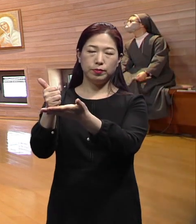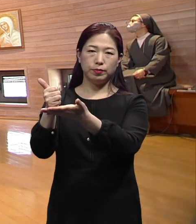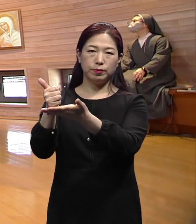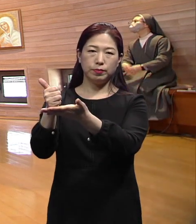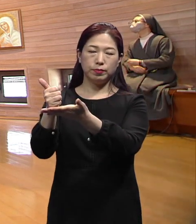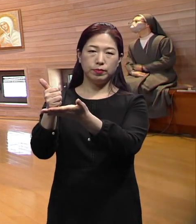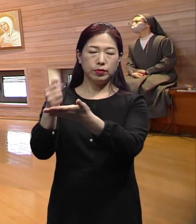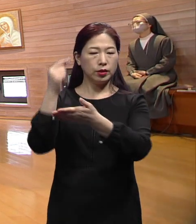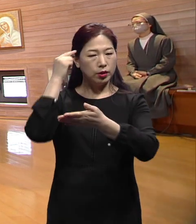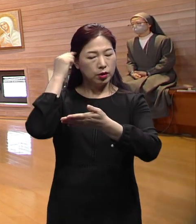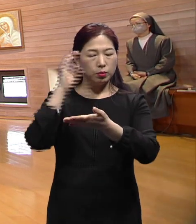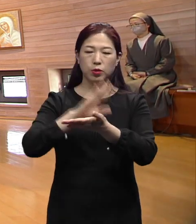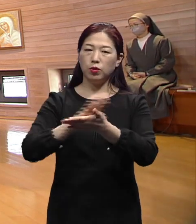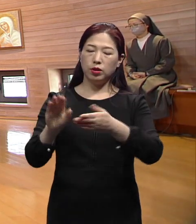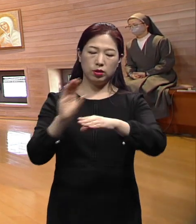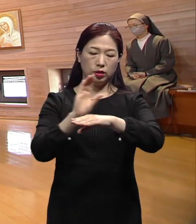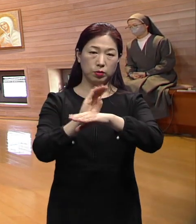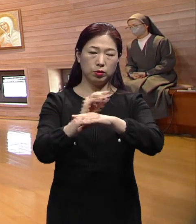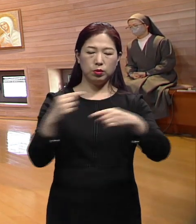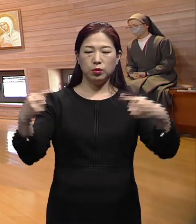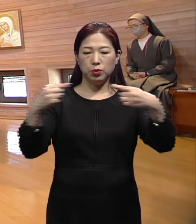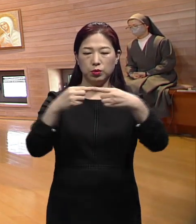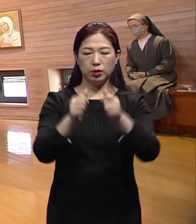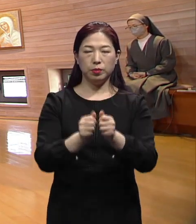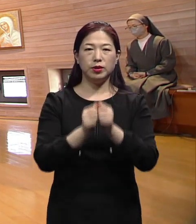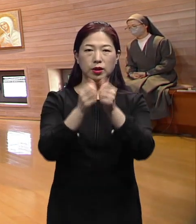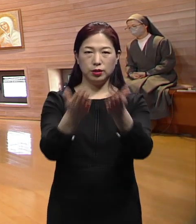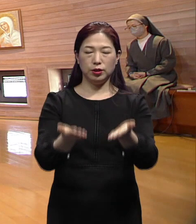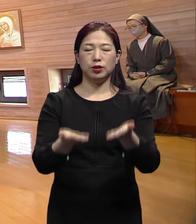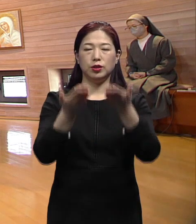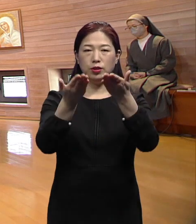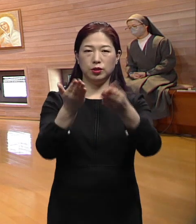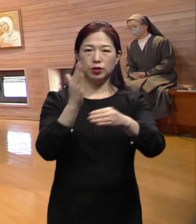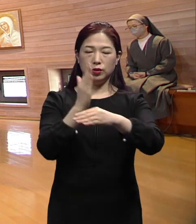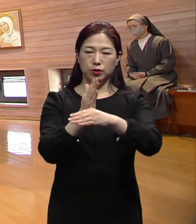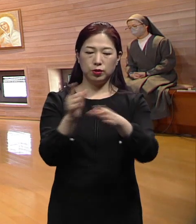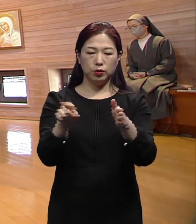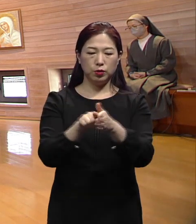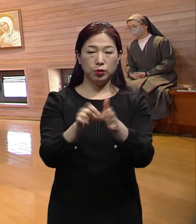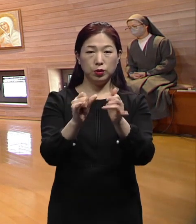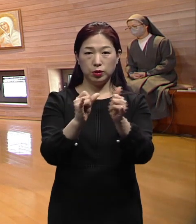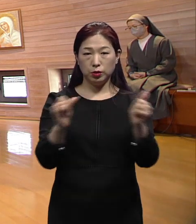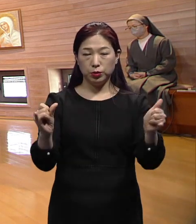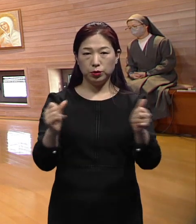평화방송을 통해 미사를 시청하고 계시는 친애하는 교우 여러분!